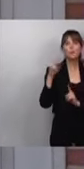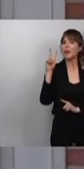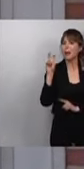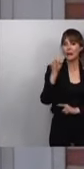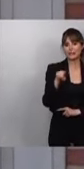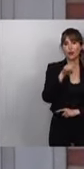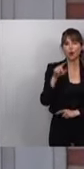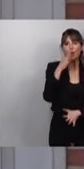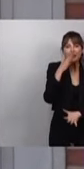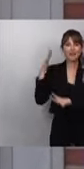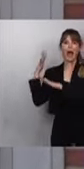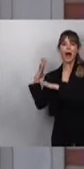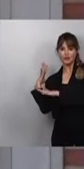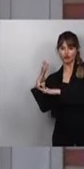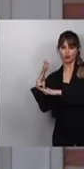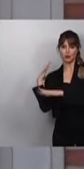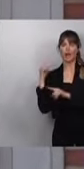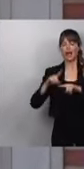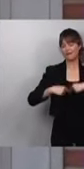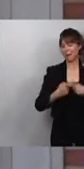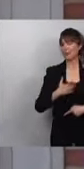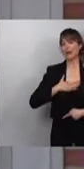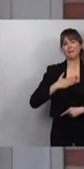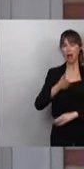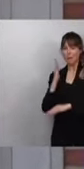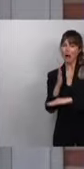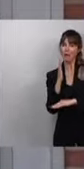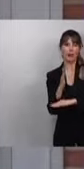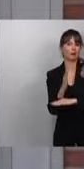lo que lo que tiene entonces claro visto lo visto porque claro yo ya sabía que no iba a